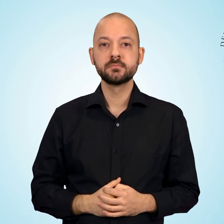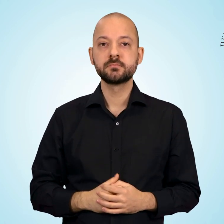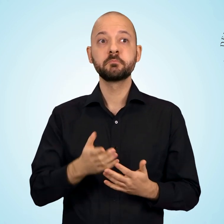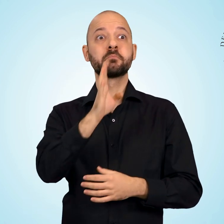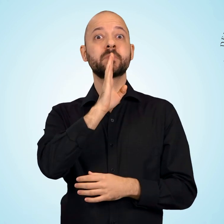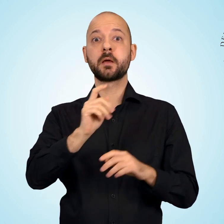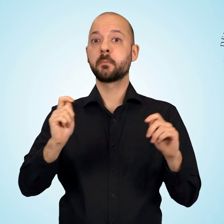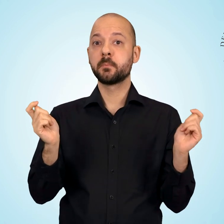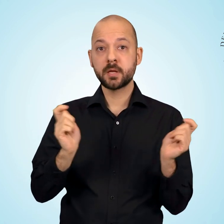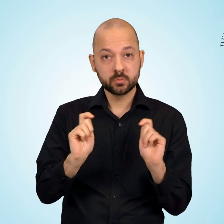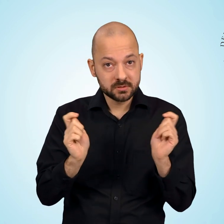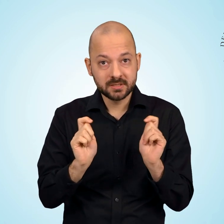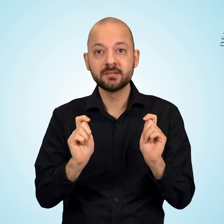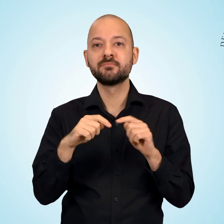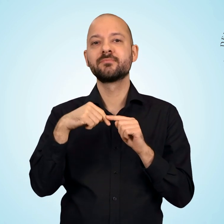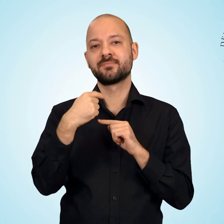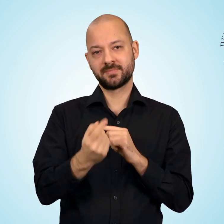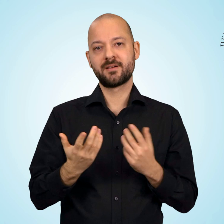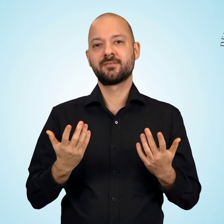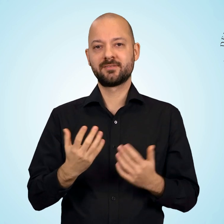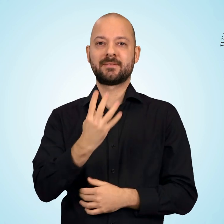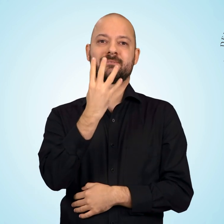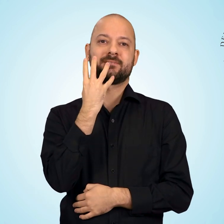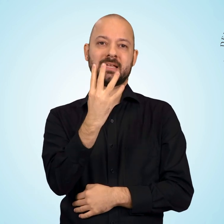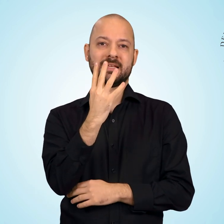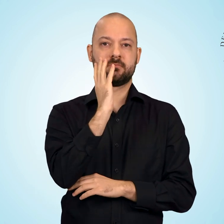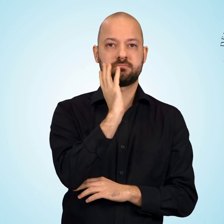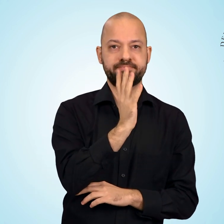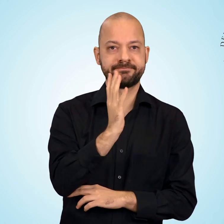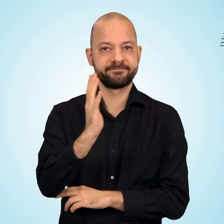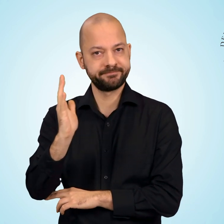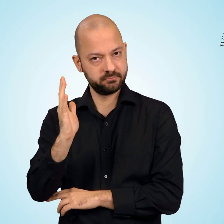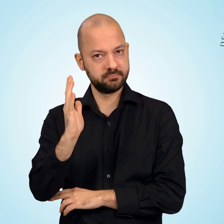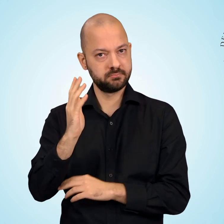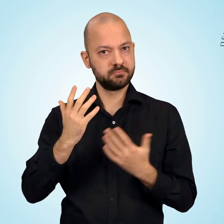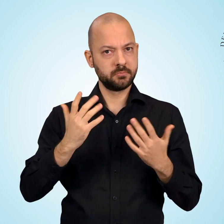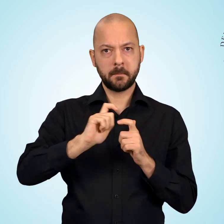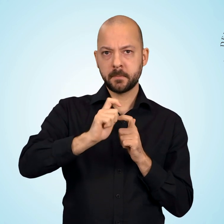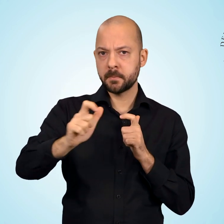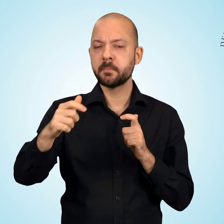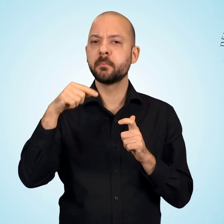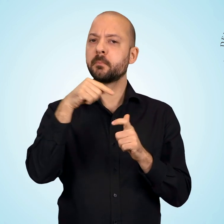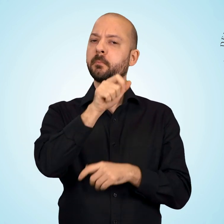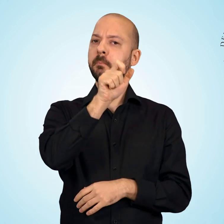Nach der Mittagspause gibt es vier Vorträge in dieser Reihenfolge: